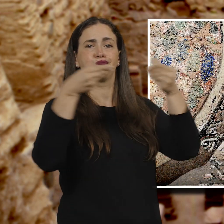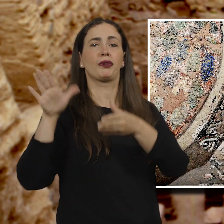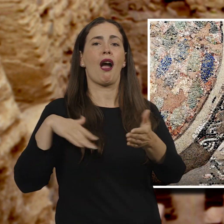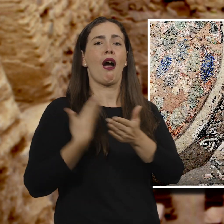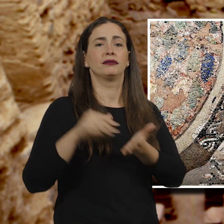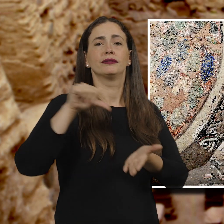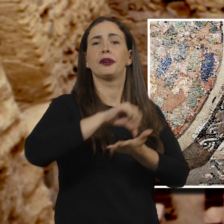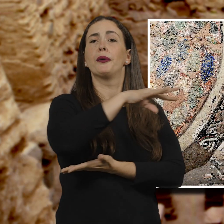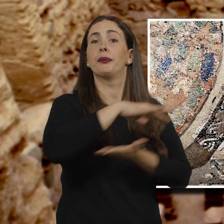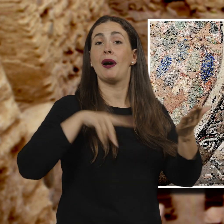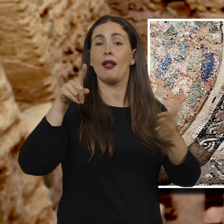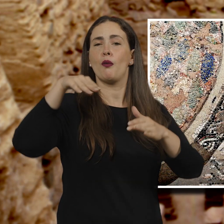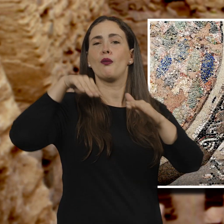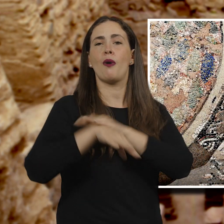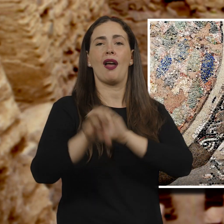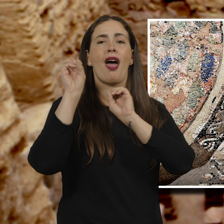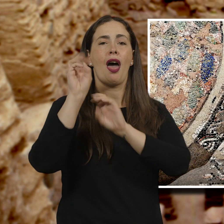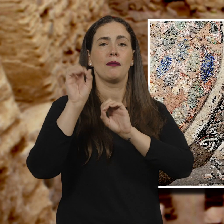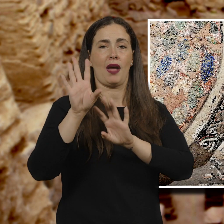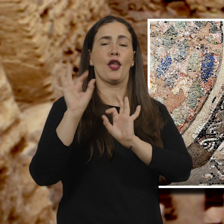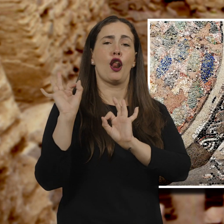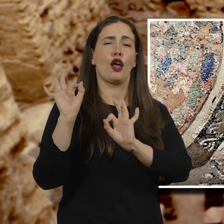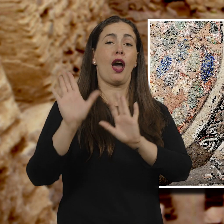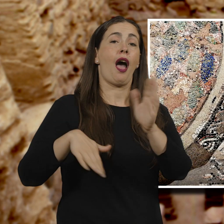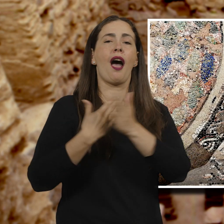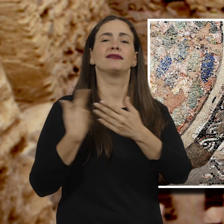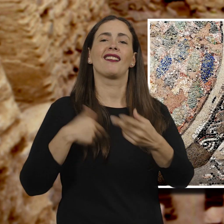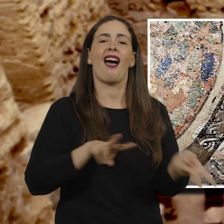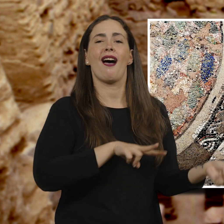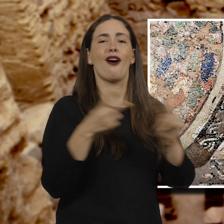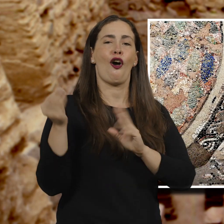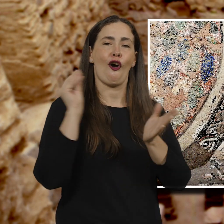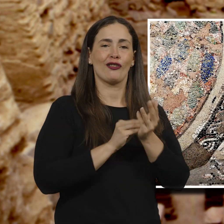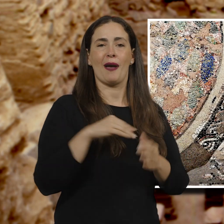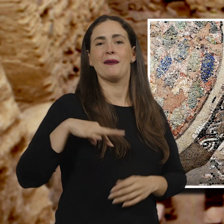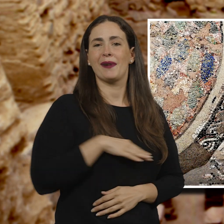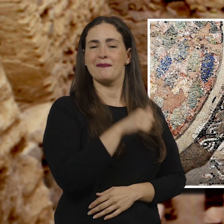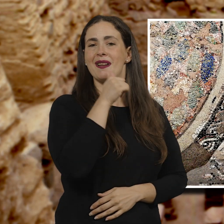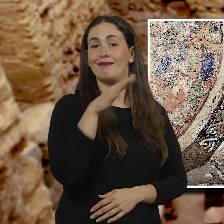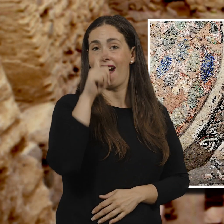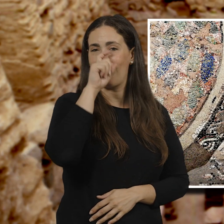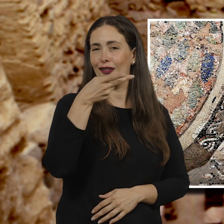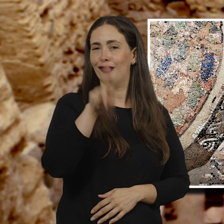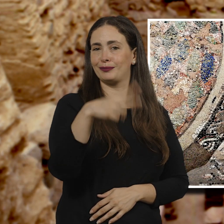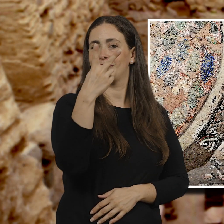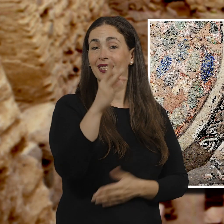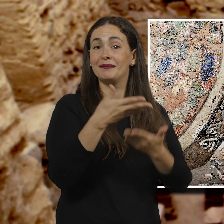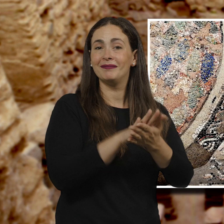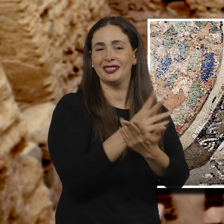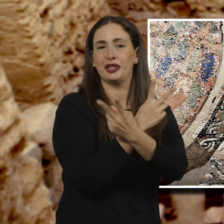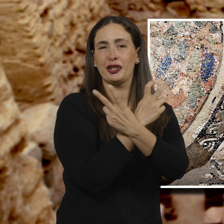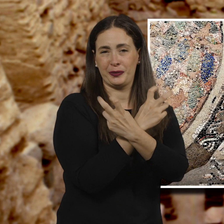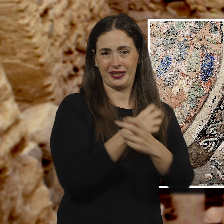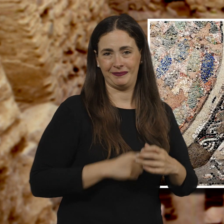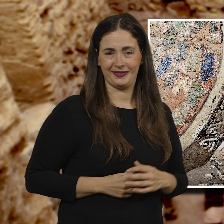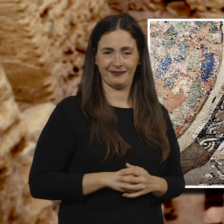on s'emmagatzema fins a la tornada a Premià de Mar (novembre de 2020).